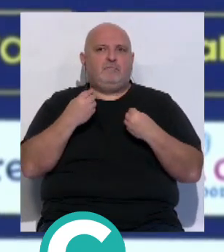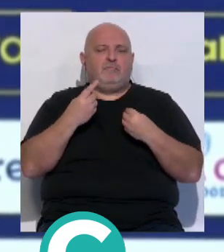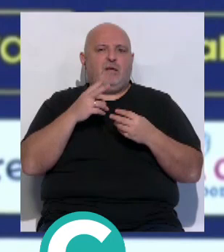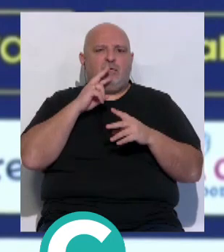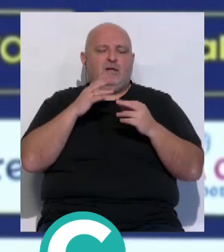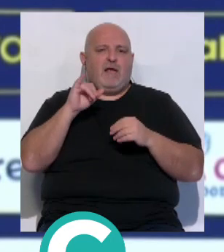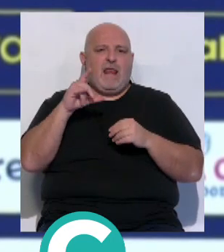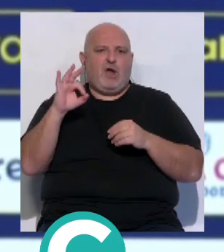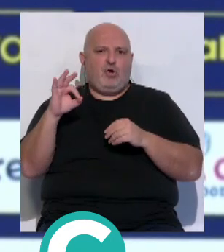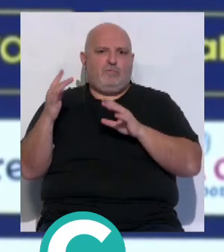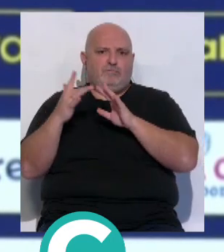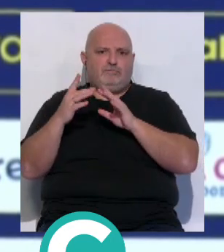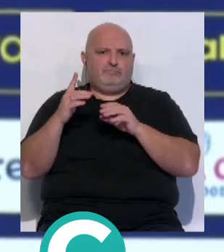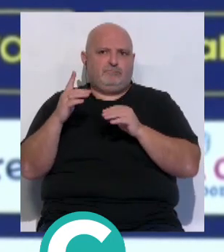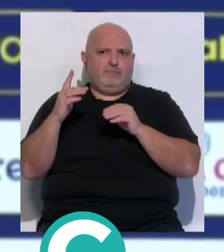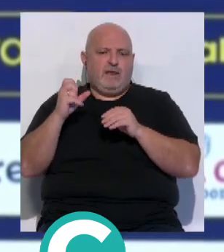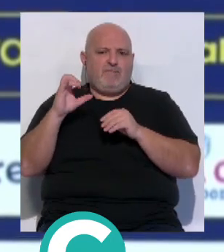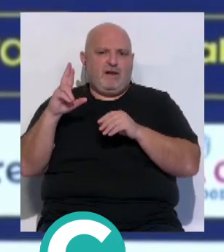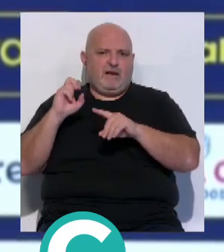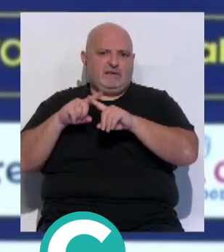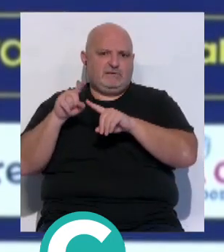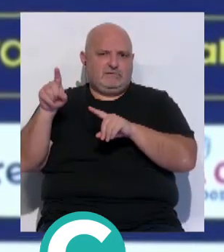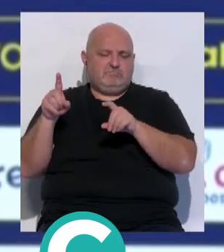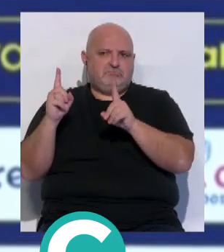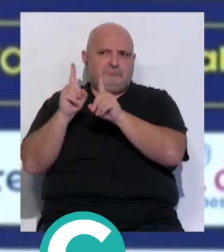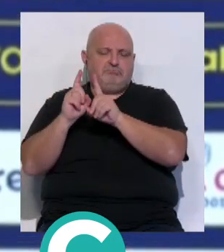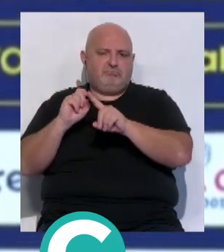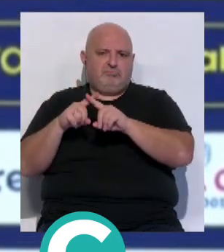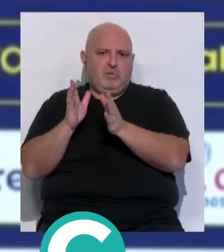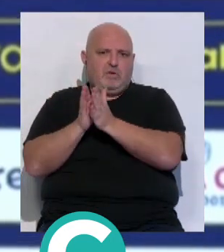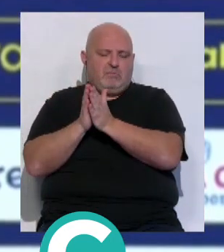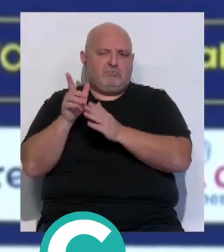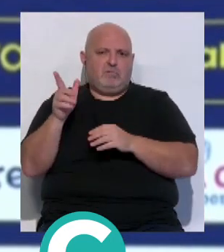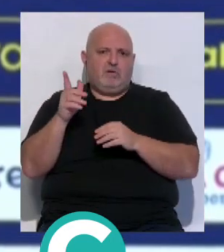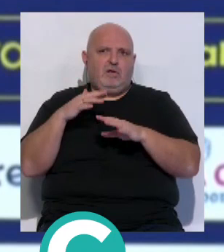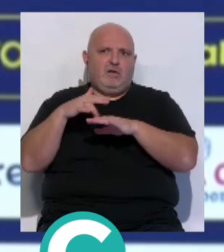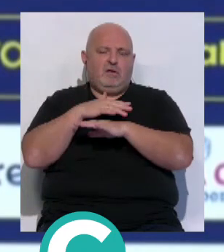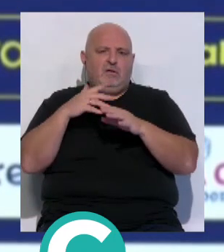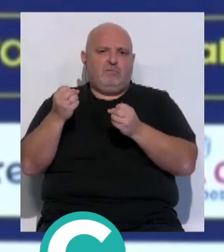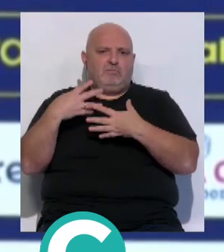con Iván Alejo que estuve con él en Eibar y nada apenas se corrió el rumor me habló me escribió y